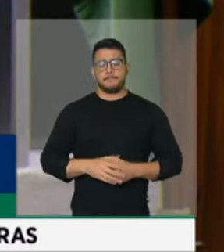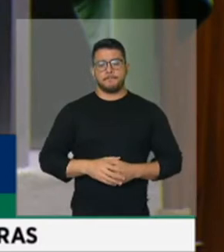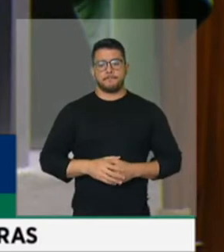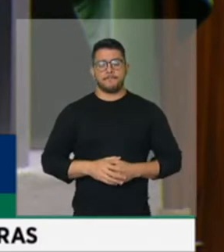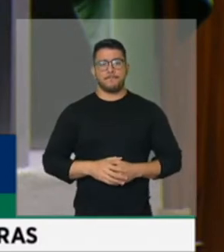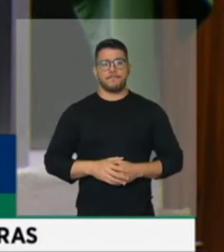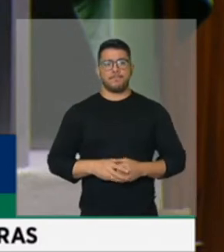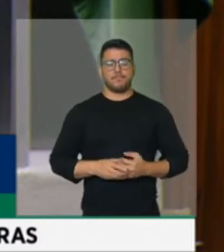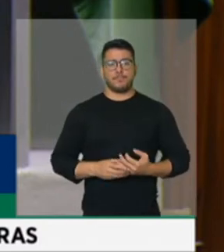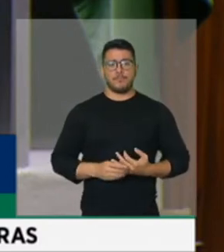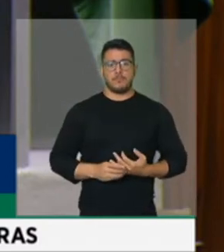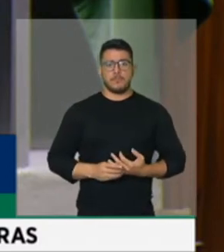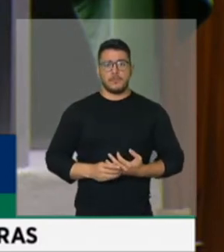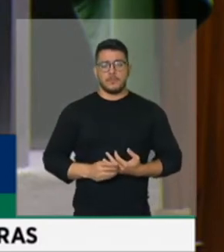DA OPOSIÇÃO A ELETROBRAS DEU PREJUÍZO E MUITO PREJUÍZO,